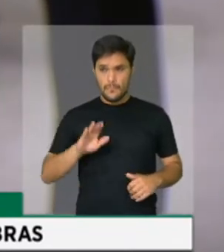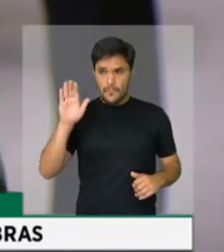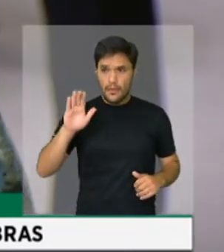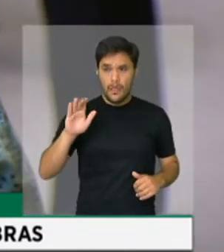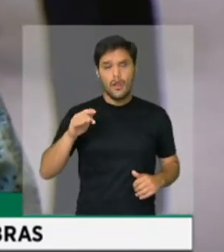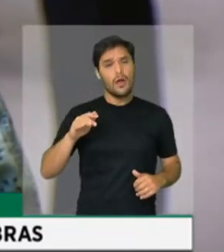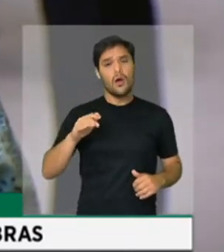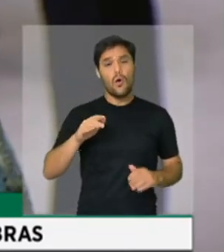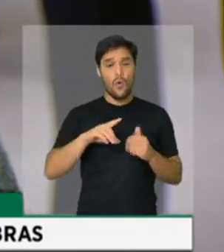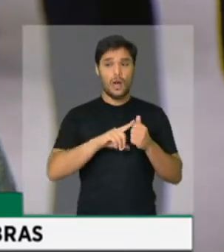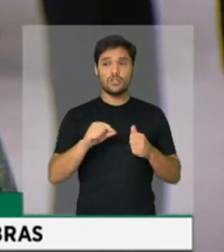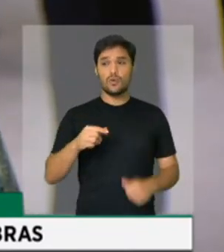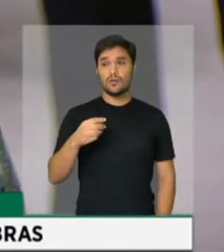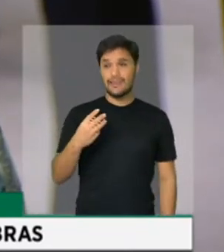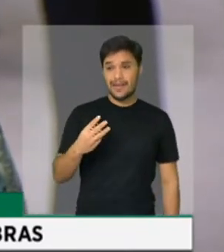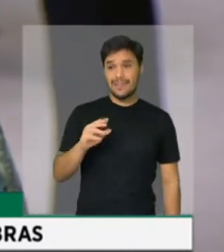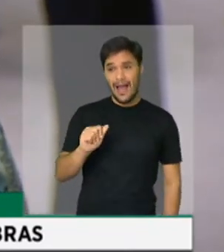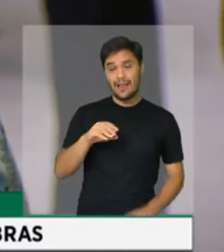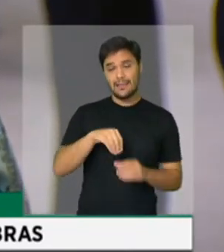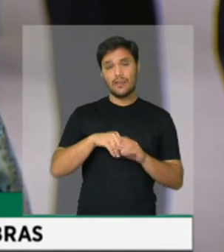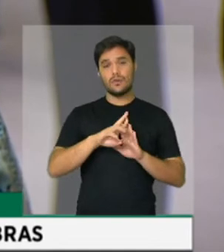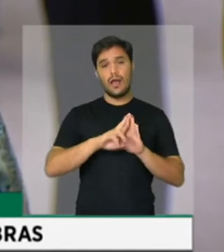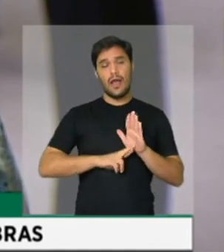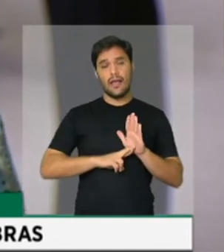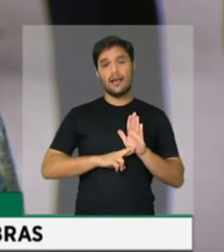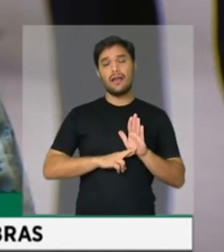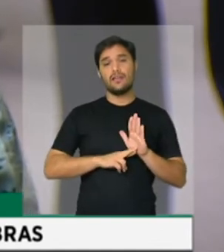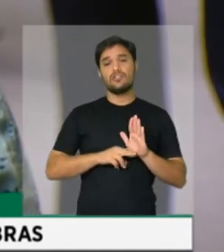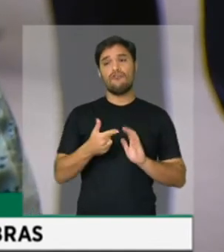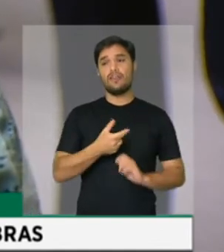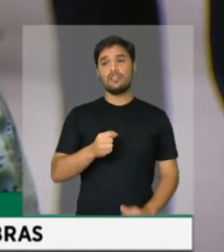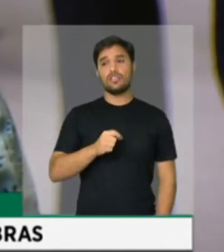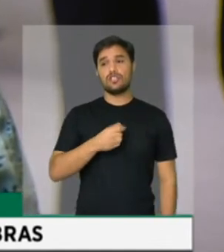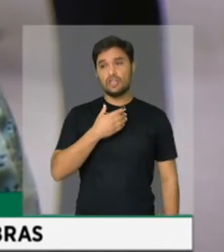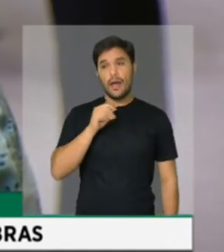QUE SERÃO PASSADOS AO AOS CONSUMIDORES ATIVOS. [DEPUTADO]: PV. -- [DEPUTADA]: UMA QUESTÃO TENHO ORDEM,